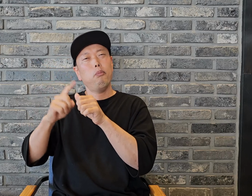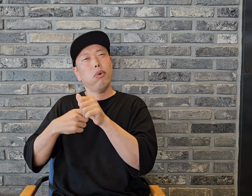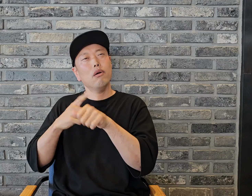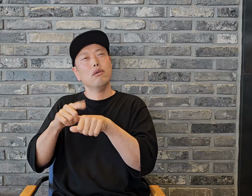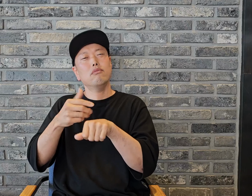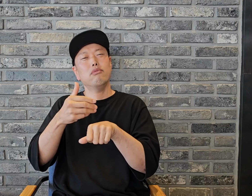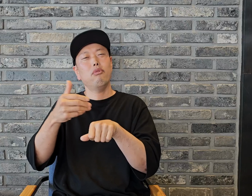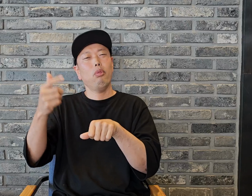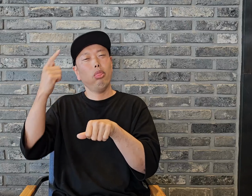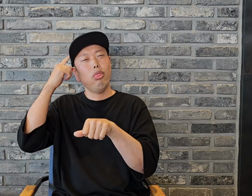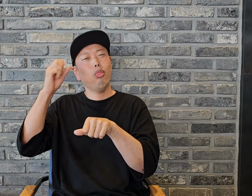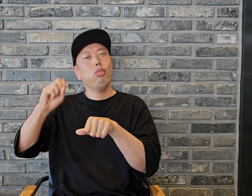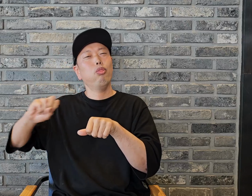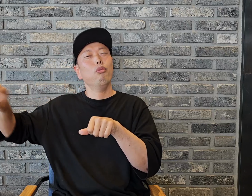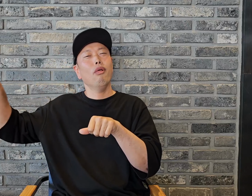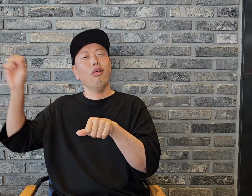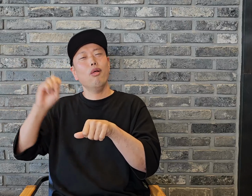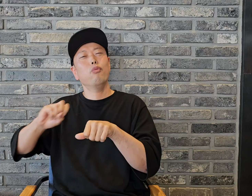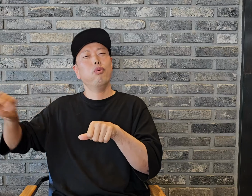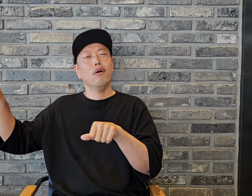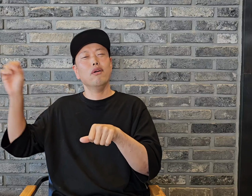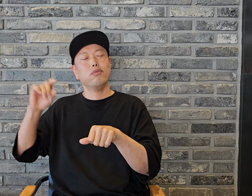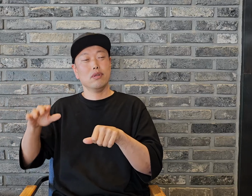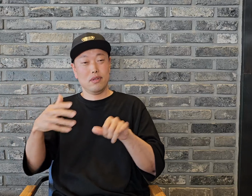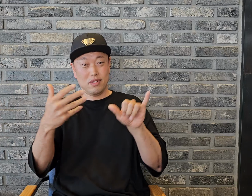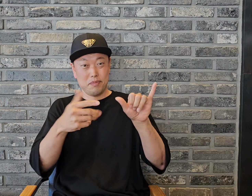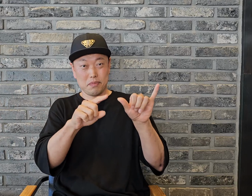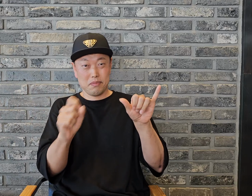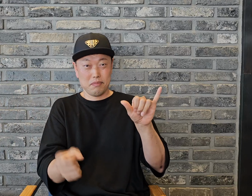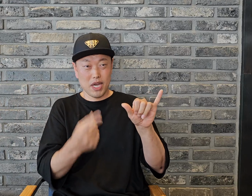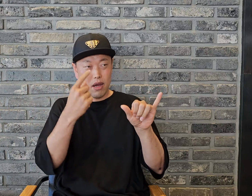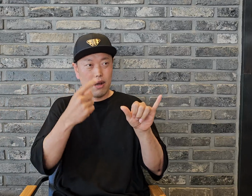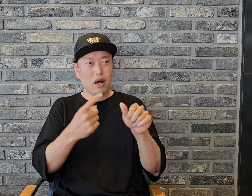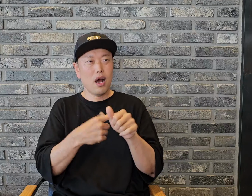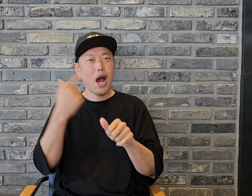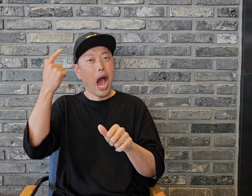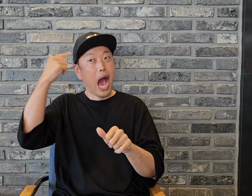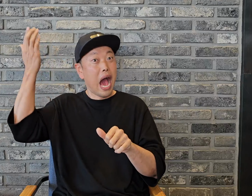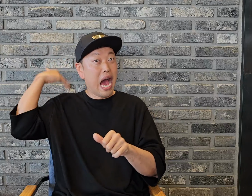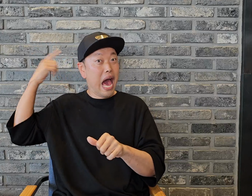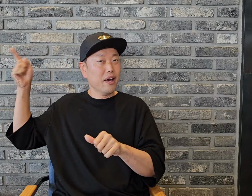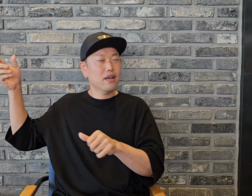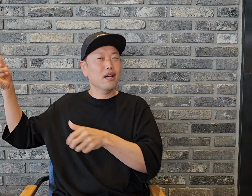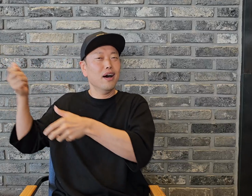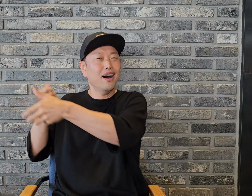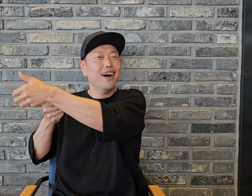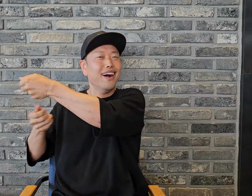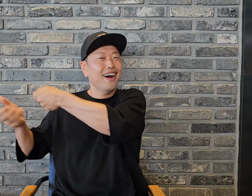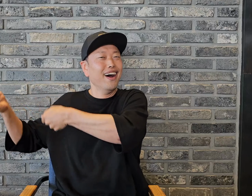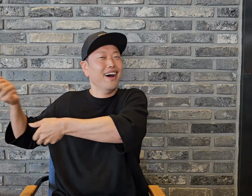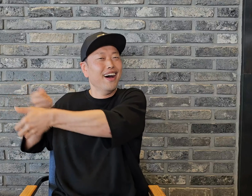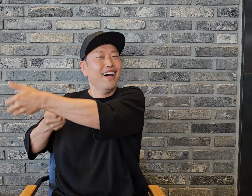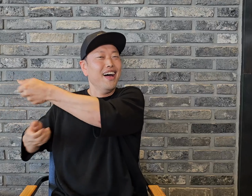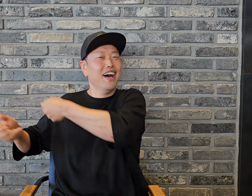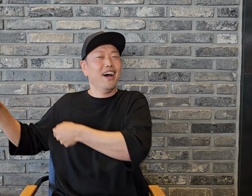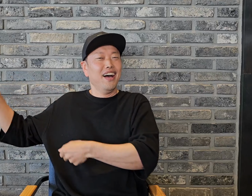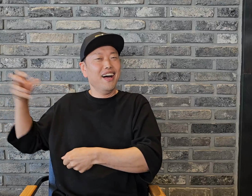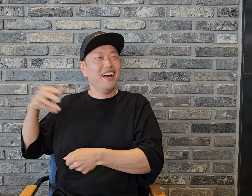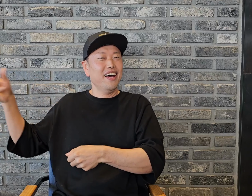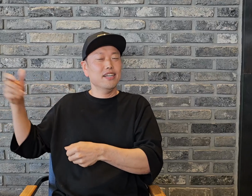Con el paso del tiempo me fui olvidando de ellas, pero cuando inicié YouTube saqué esas ideas nuevamente y las usé